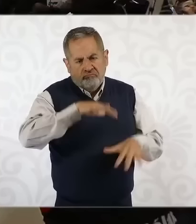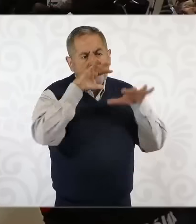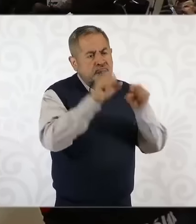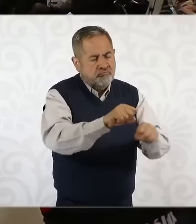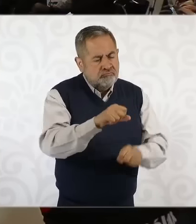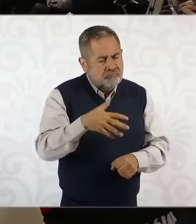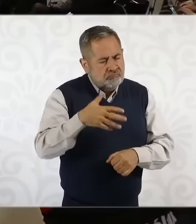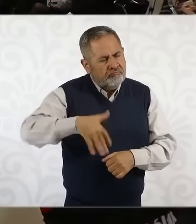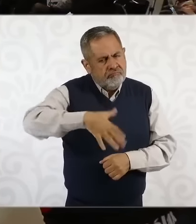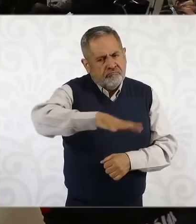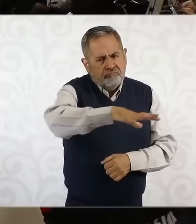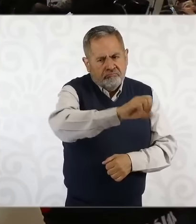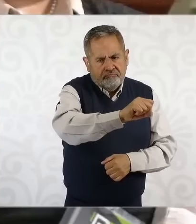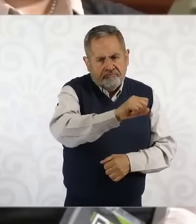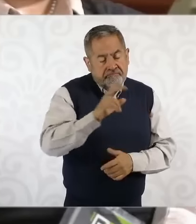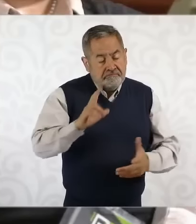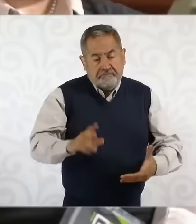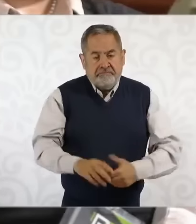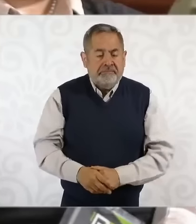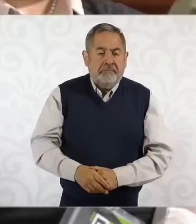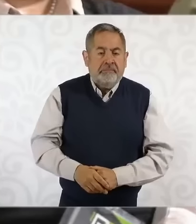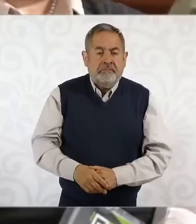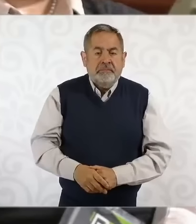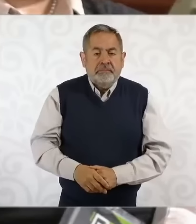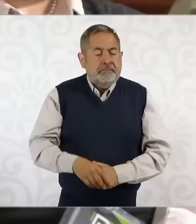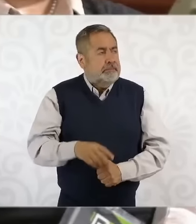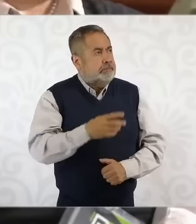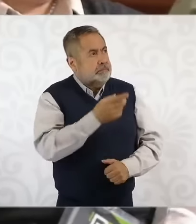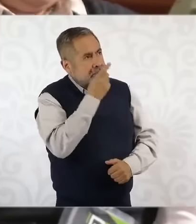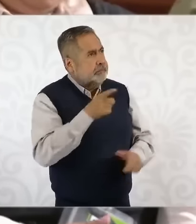Finalmente, si nos puede dar un un balance de este operativo Cuculcán a se días de que